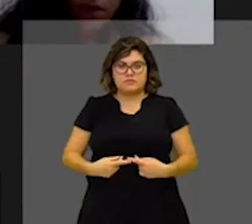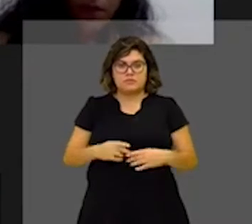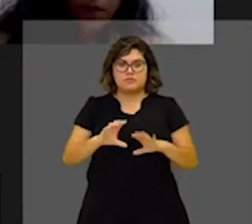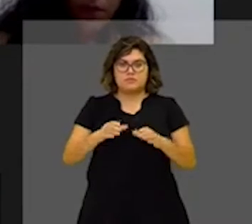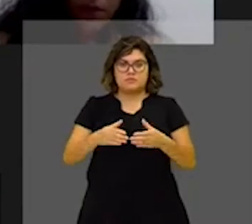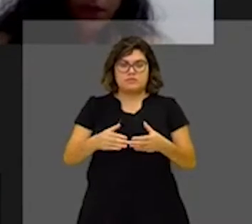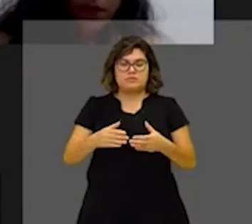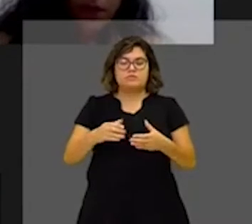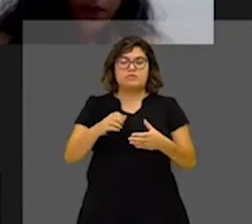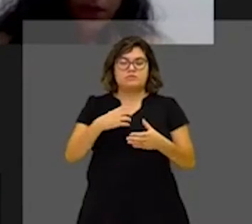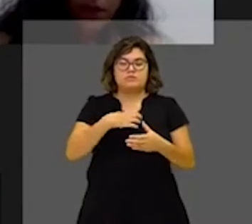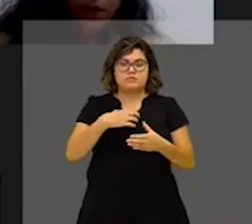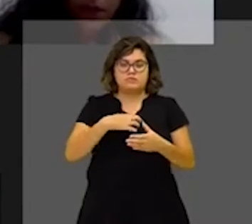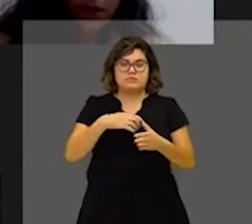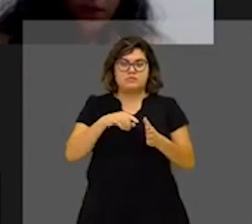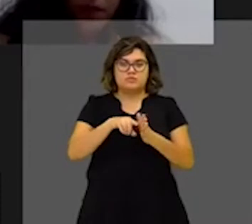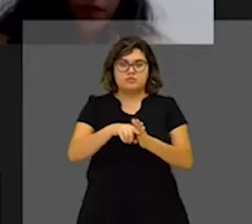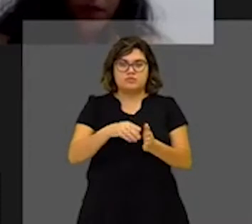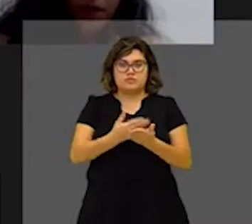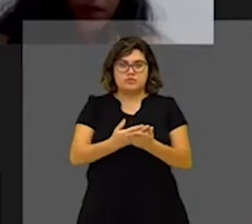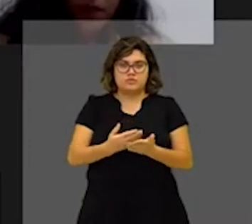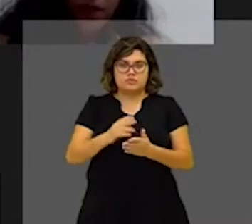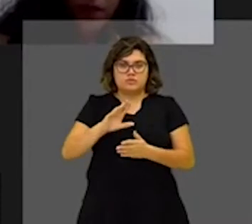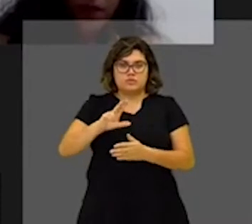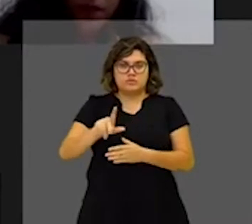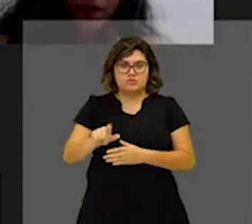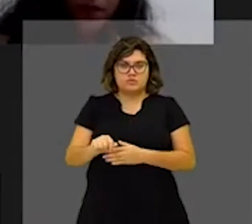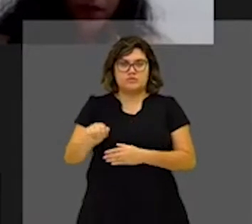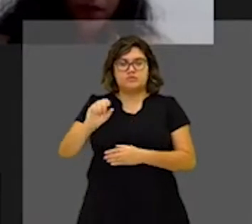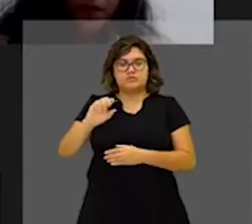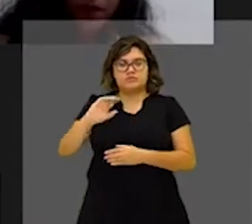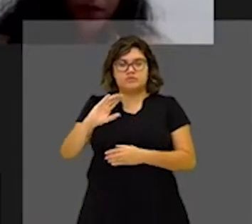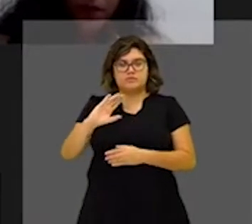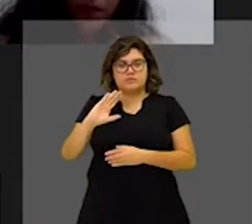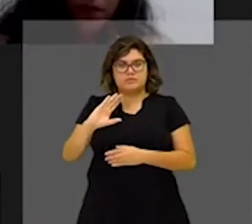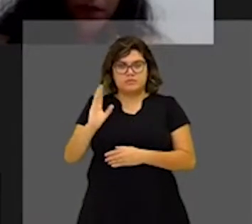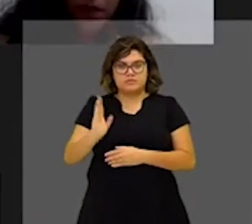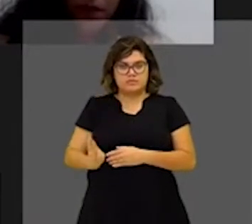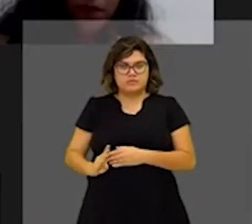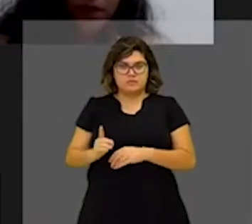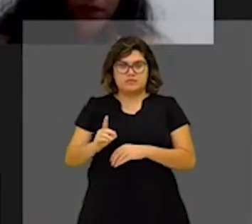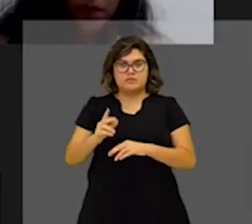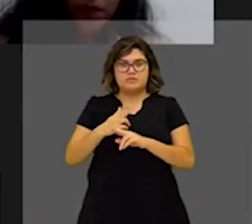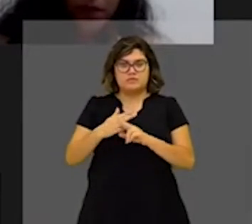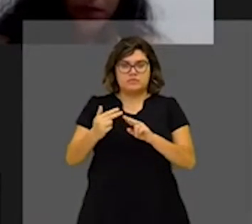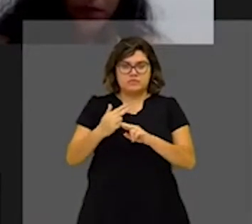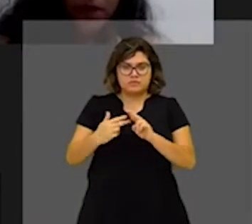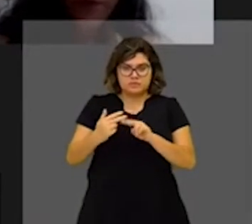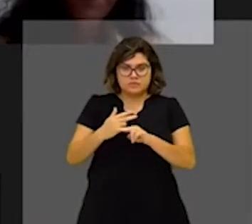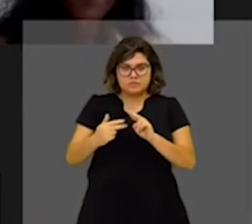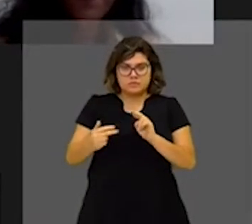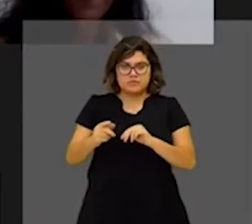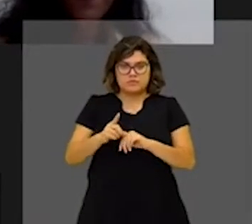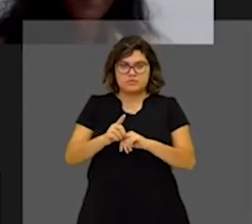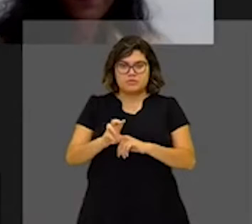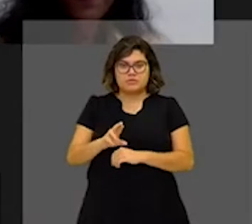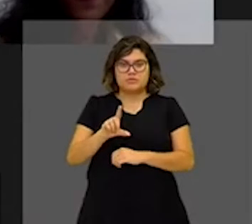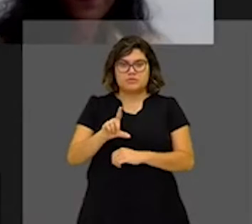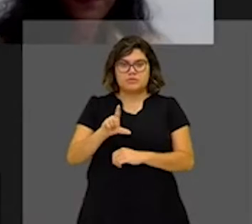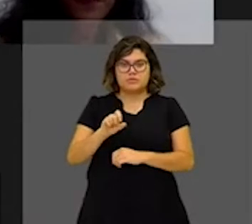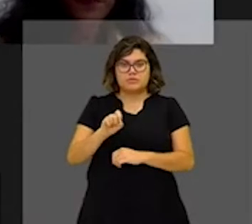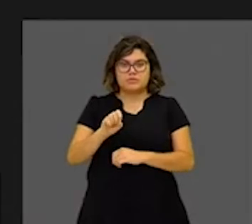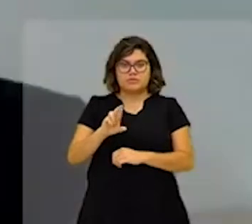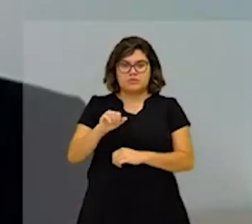afro-brasileiros da Universidade de Brasília Dra Lorena Silva Santos ser advogada e pesquisadora